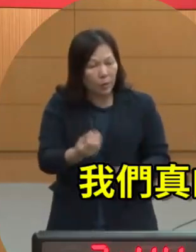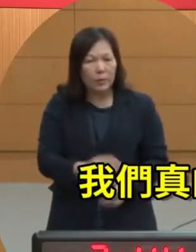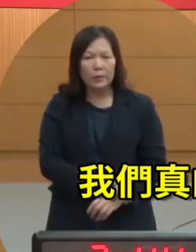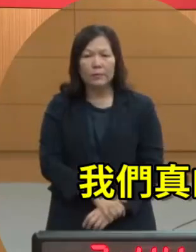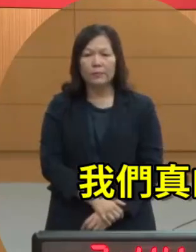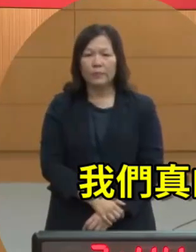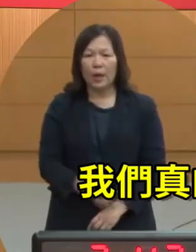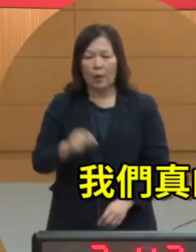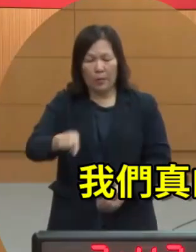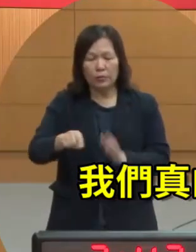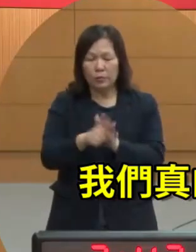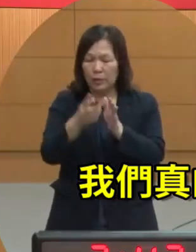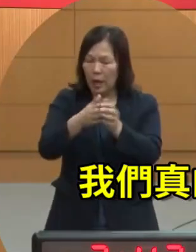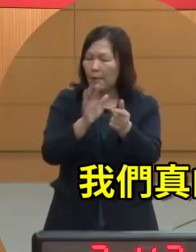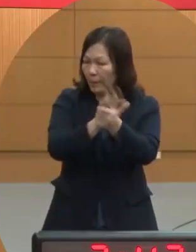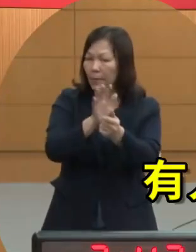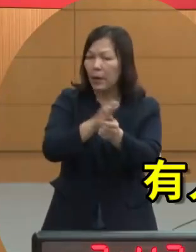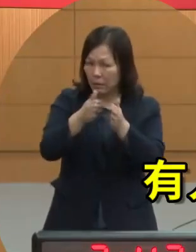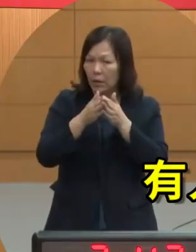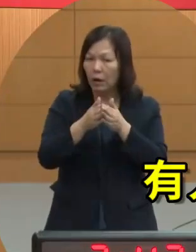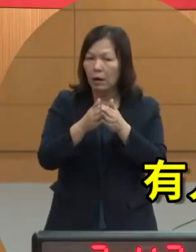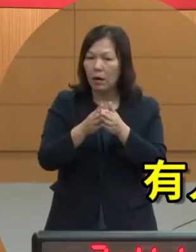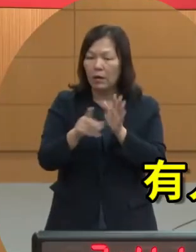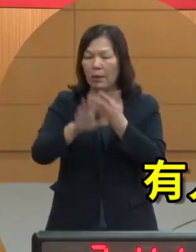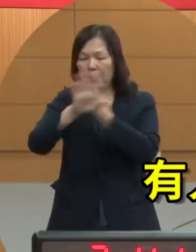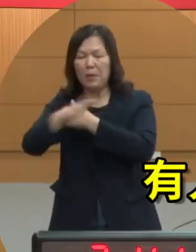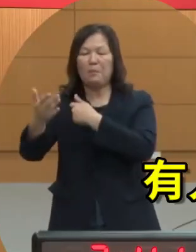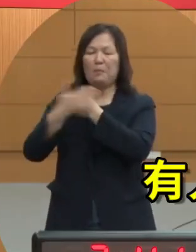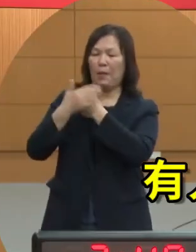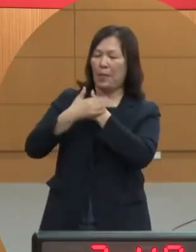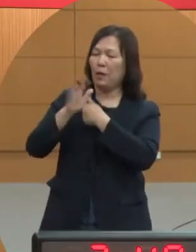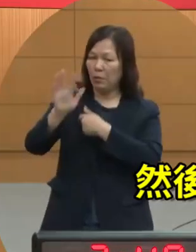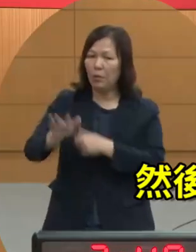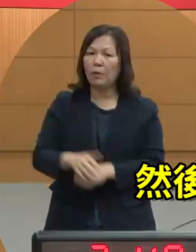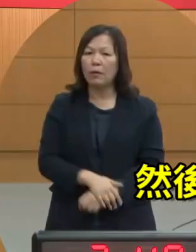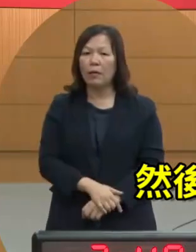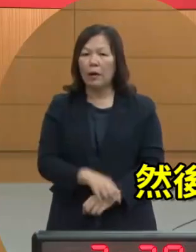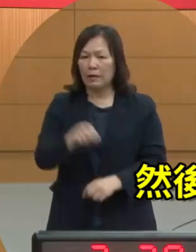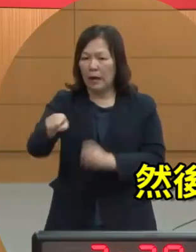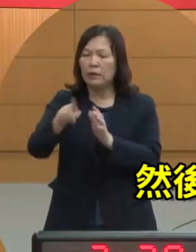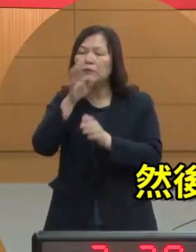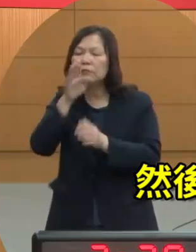我們真的需要伸出援手的時候 有人伸出他那雙手 然後那個就是時代力量